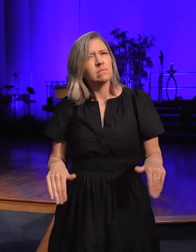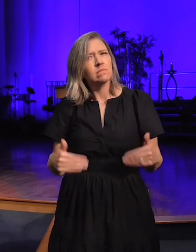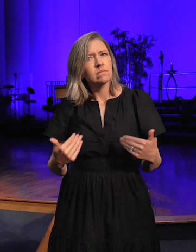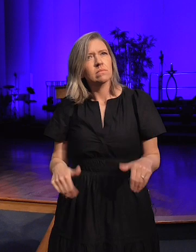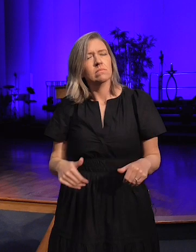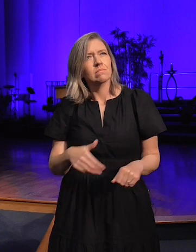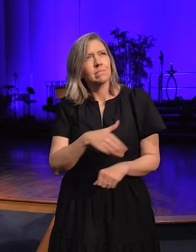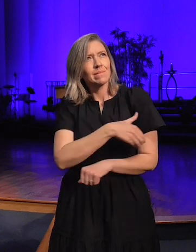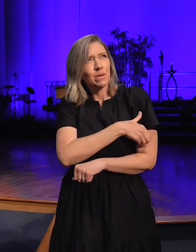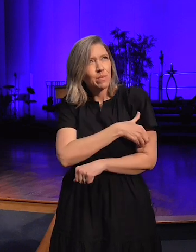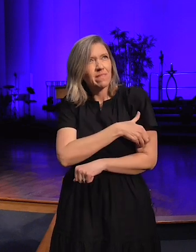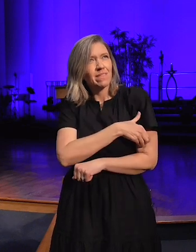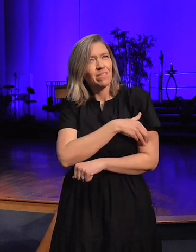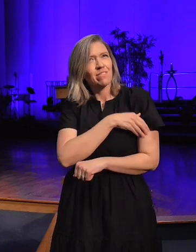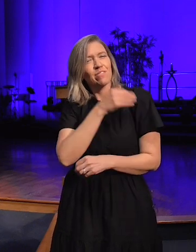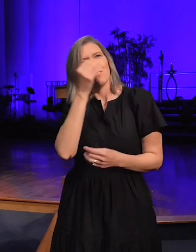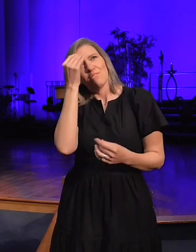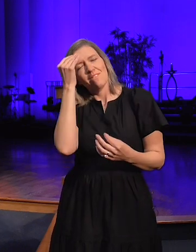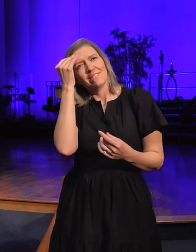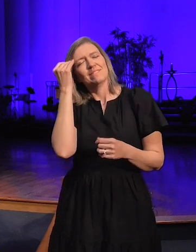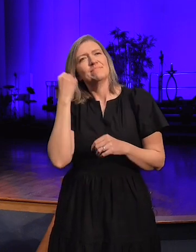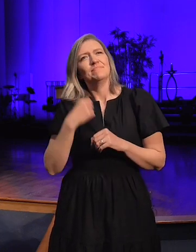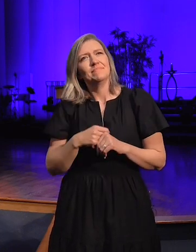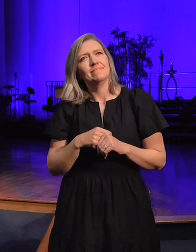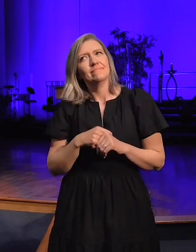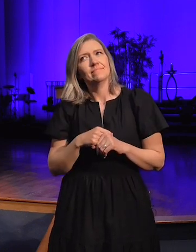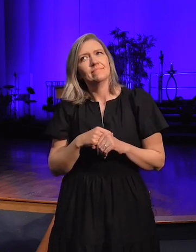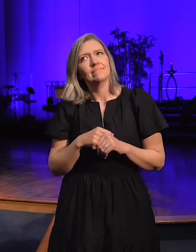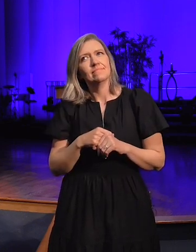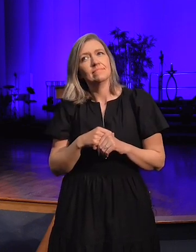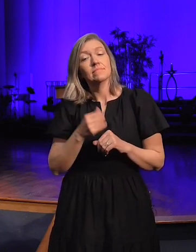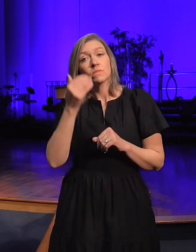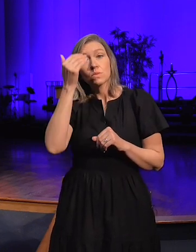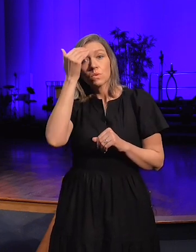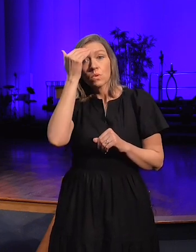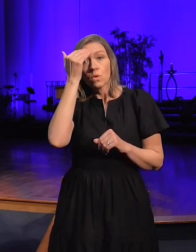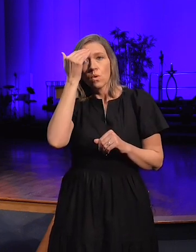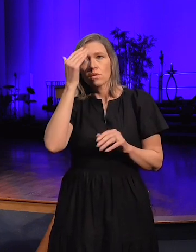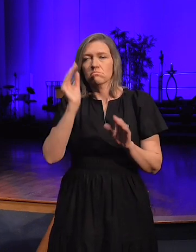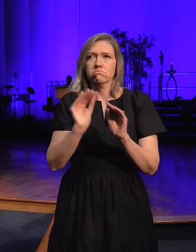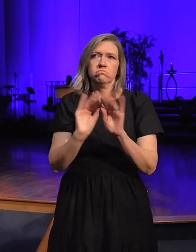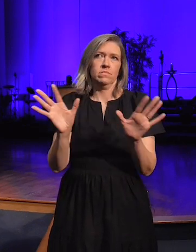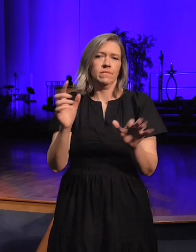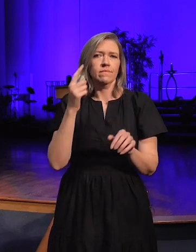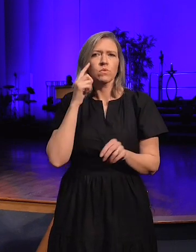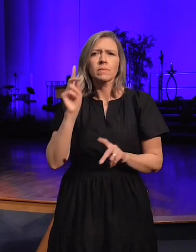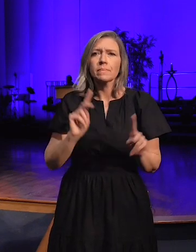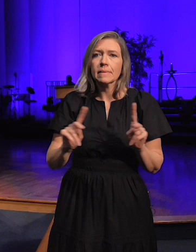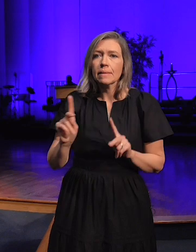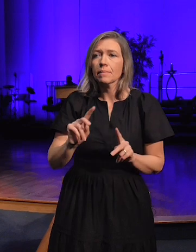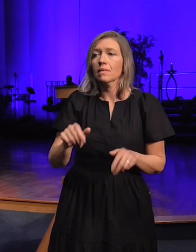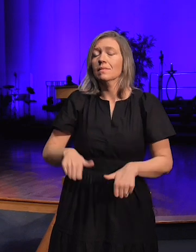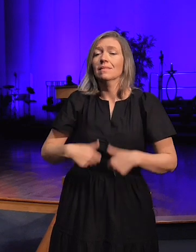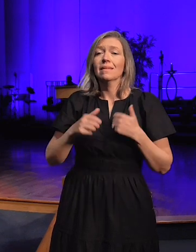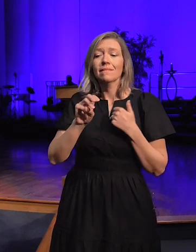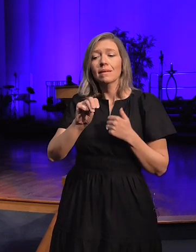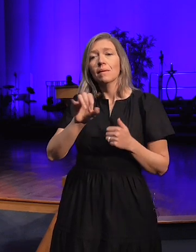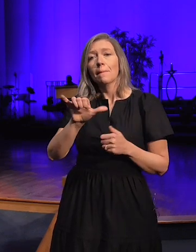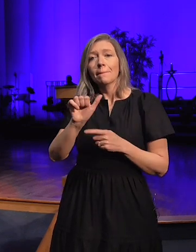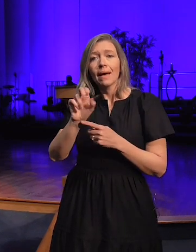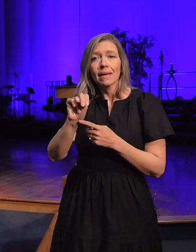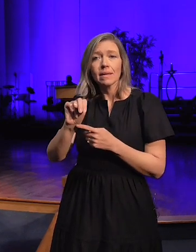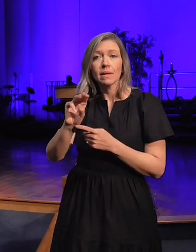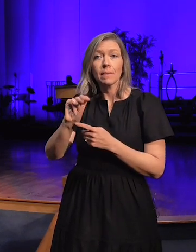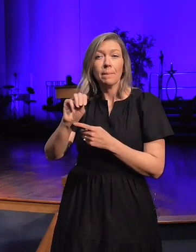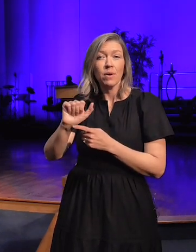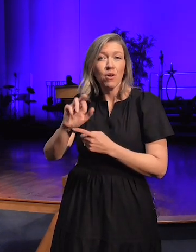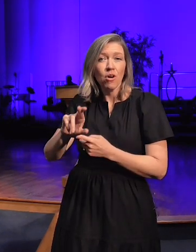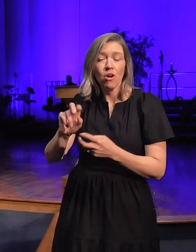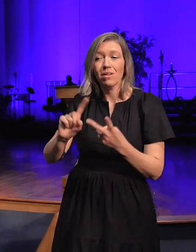tener y saber que para esas personas en Myanmar y Tailandia, ellos también tienen ese poder dentro